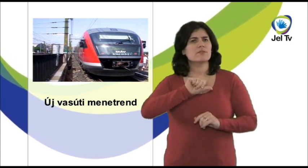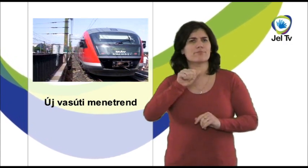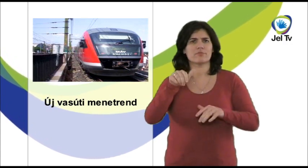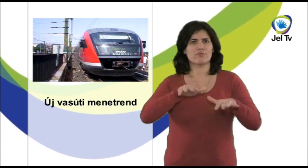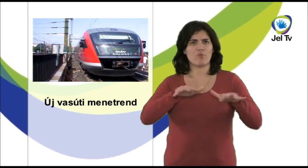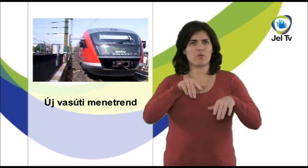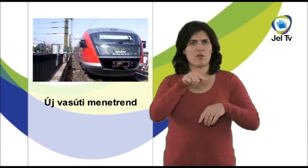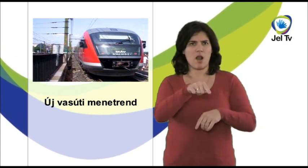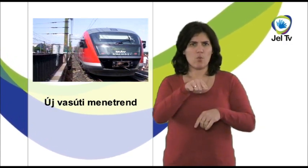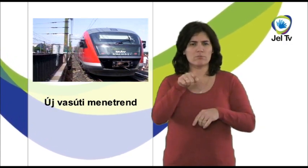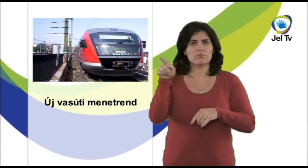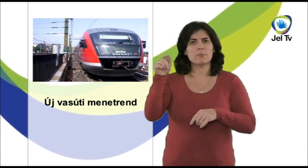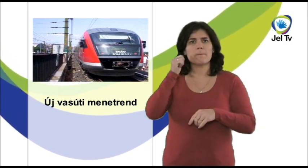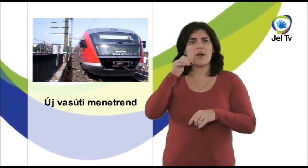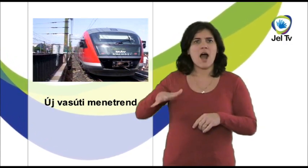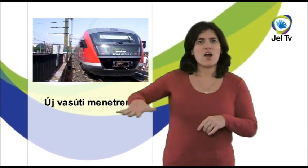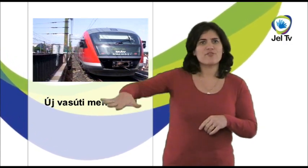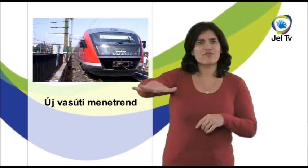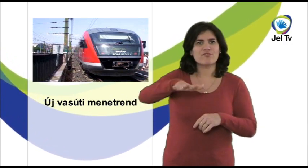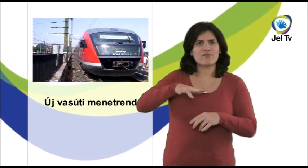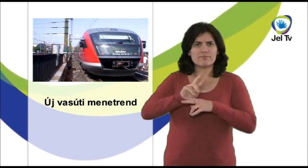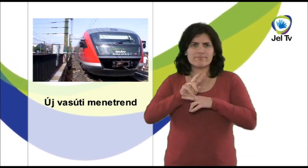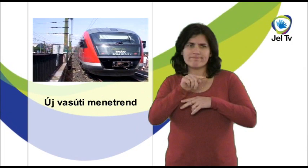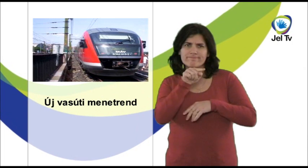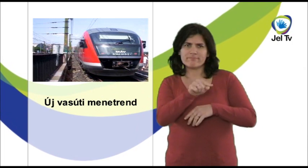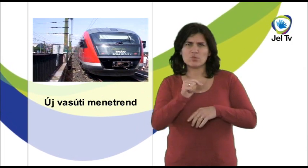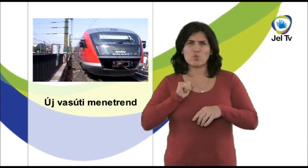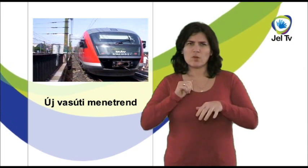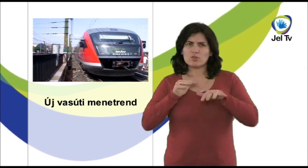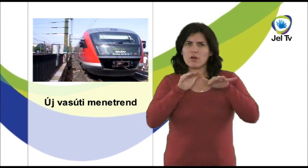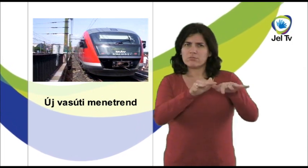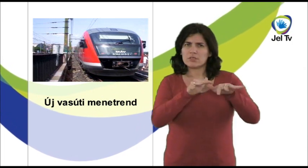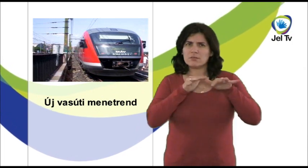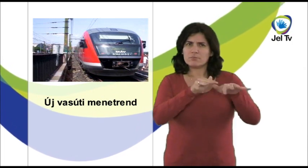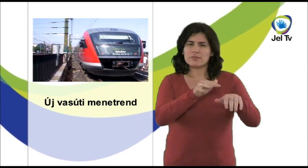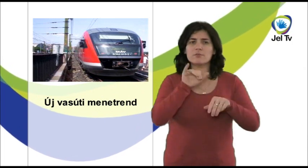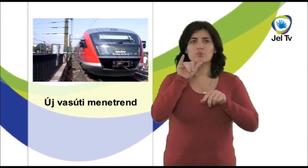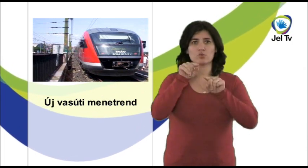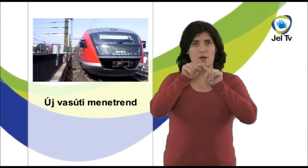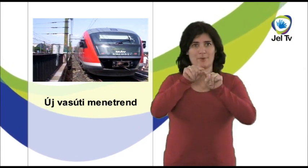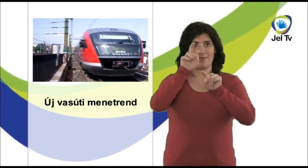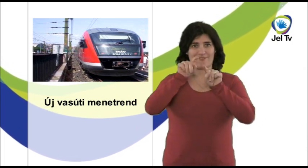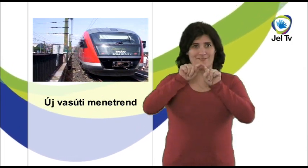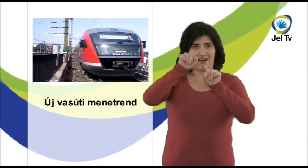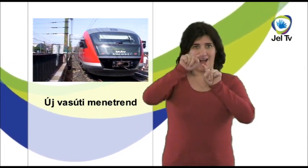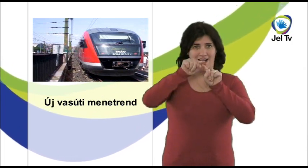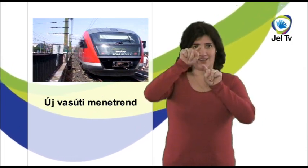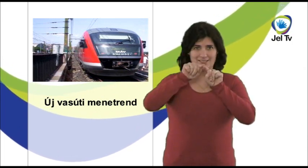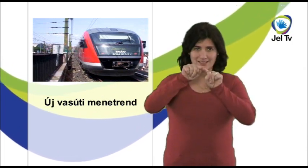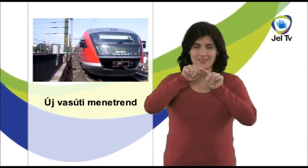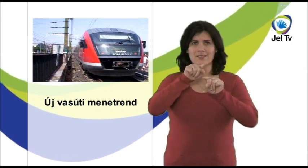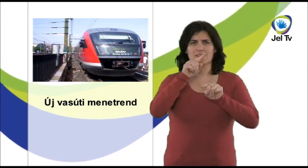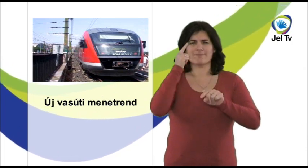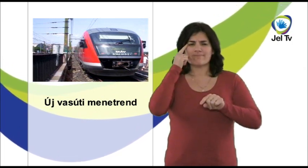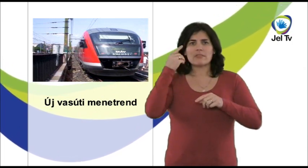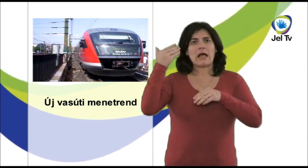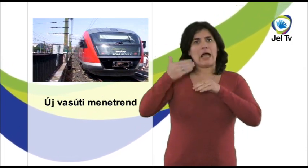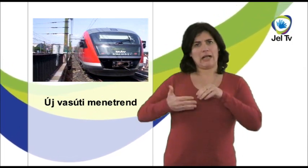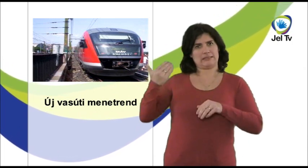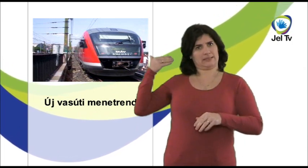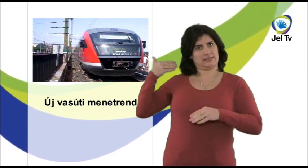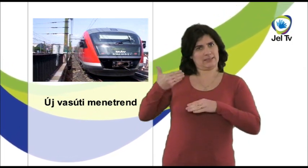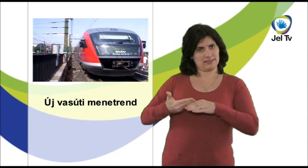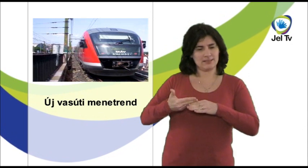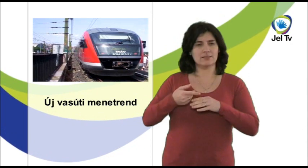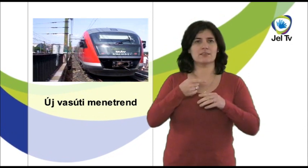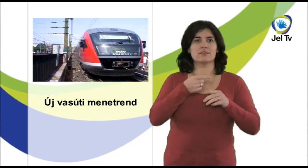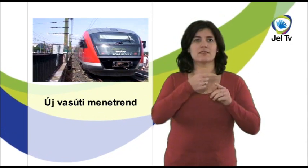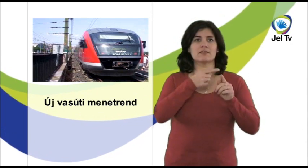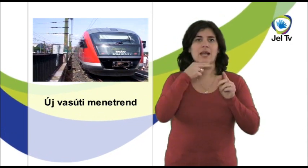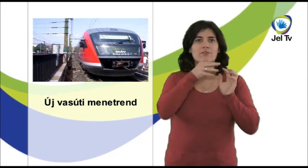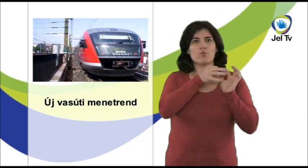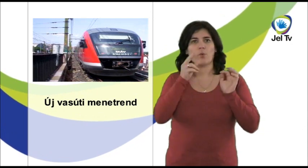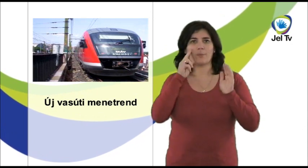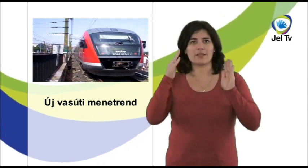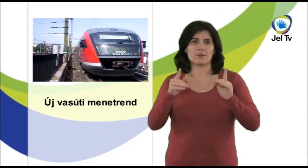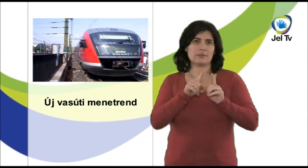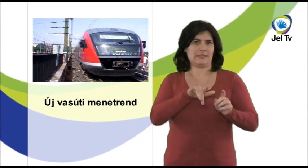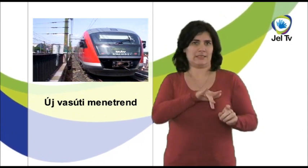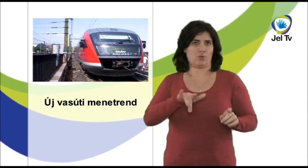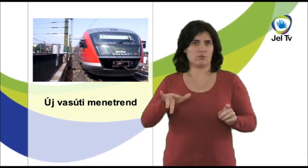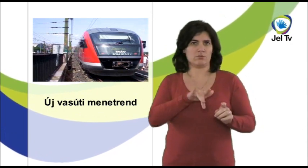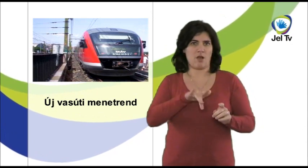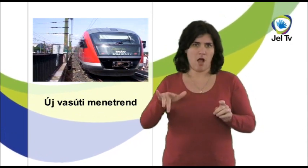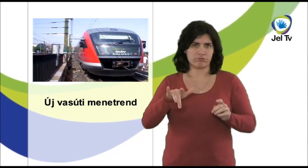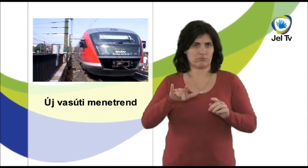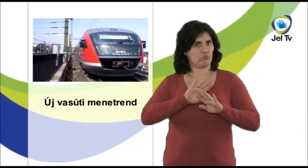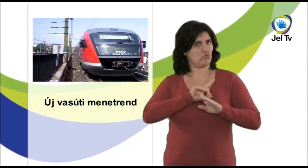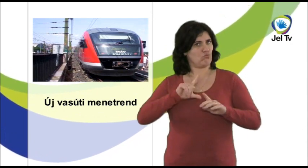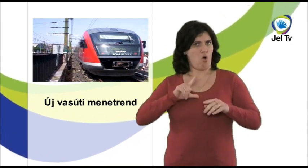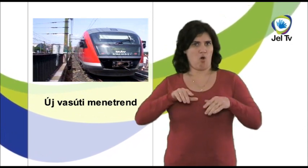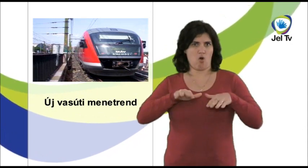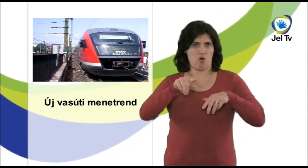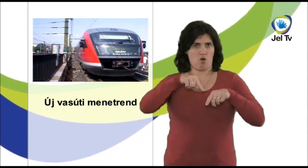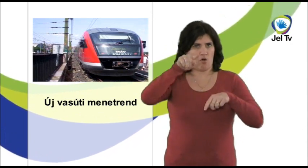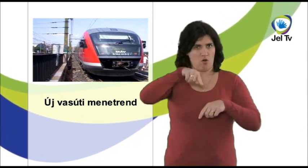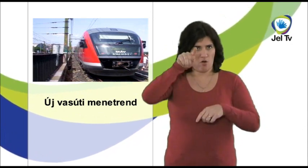Legnagyobb forgalom MÁV megfigyelése szerint Budapest-Vác között van, eddig hétfőtől péntekig - hétköznap - volt sűrű járat,